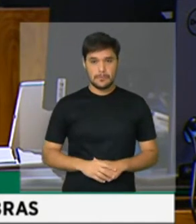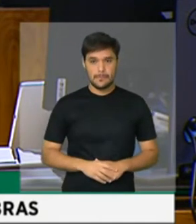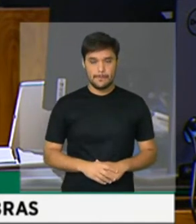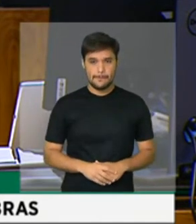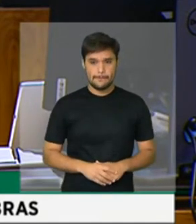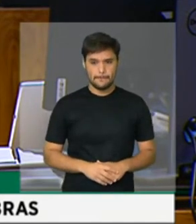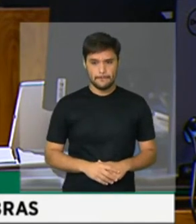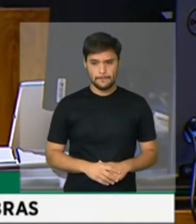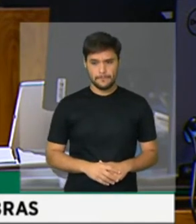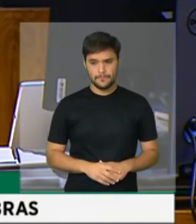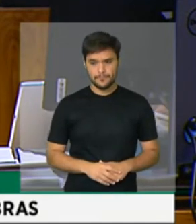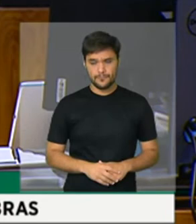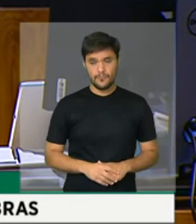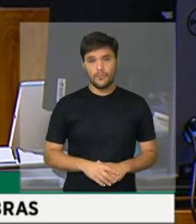EXPRESSAMENTE EXTINTOS PELA